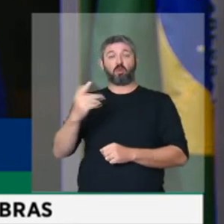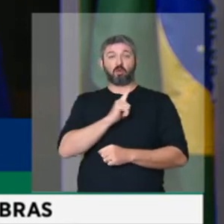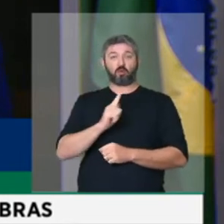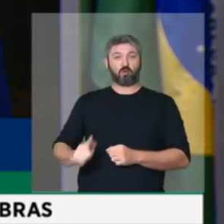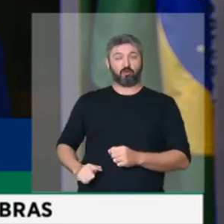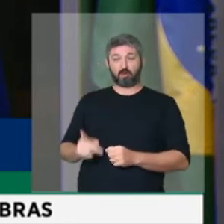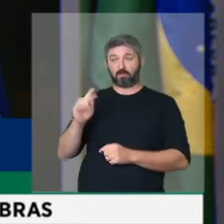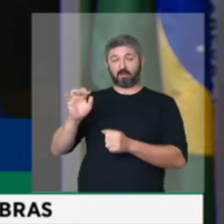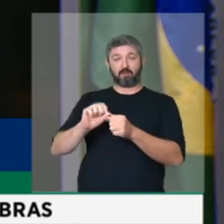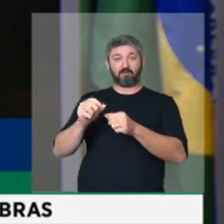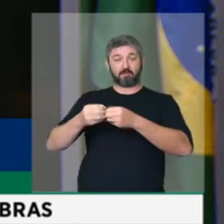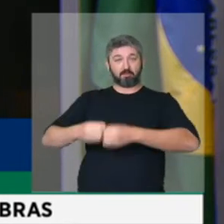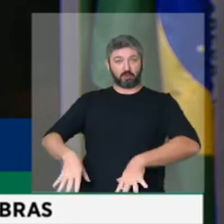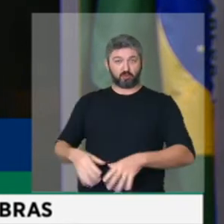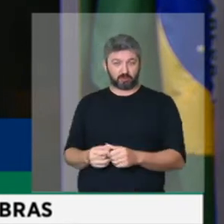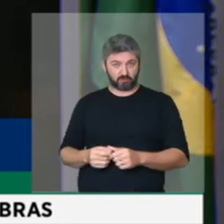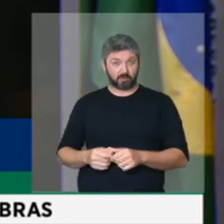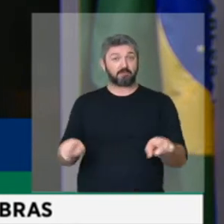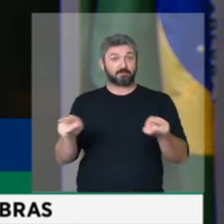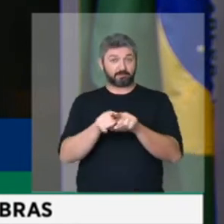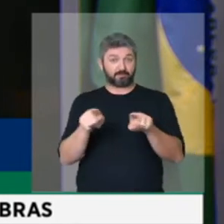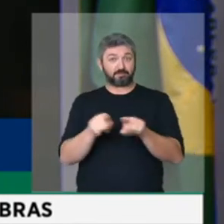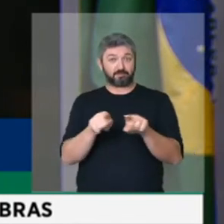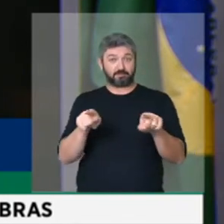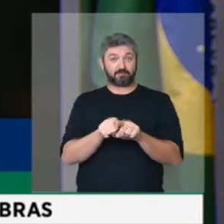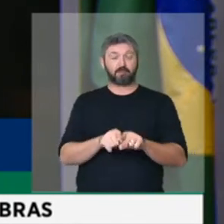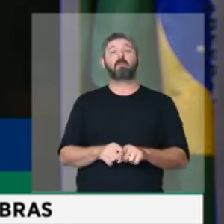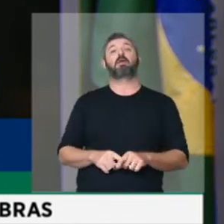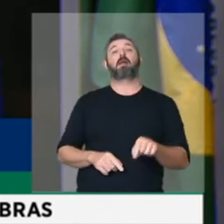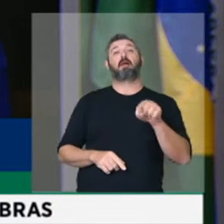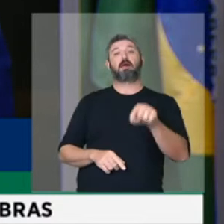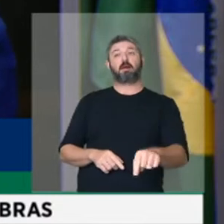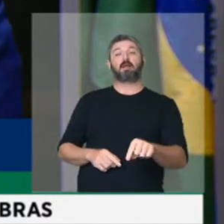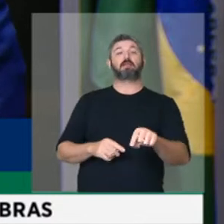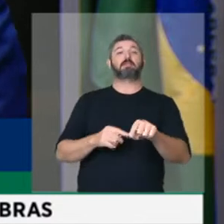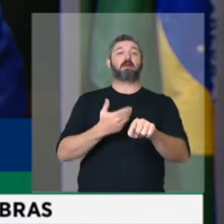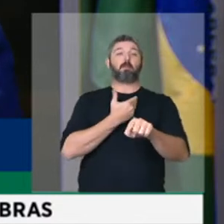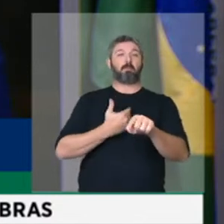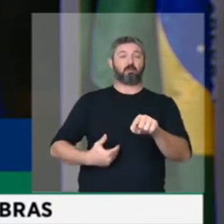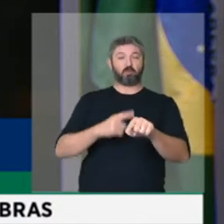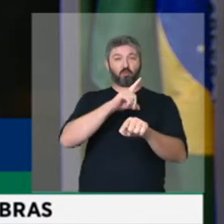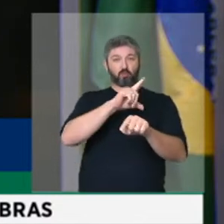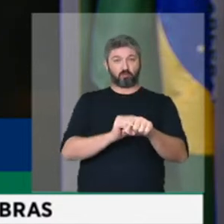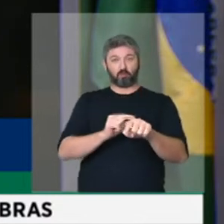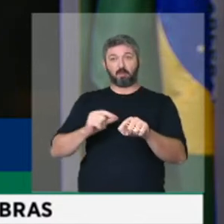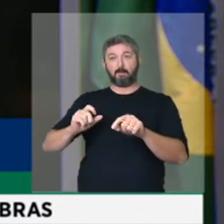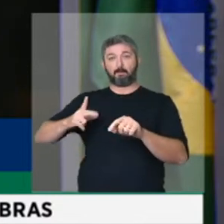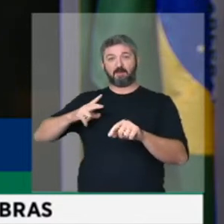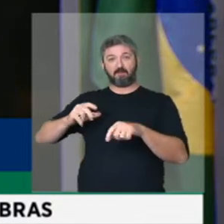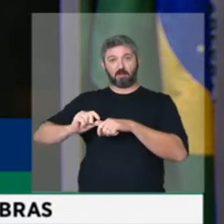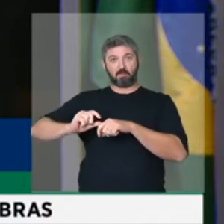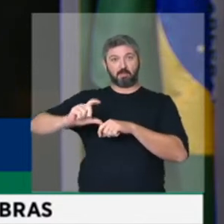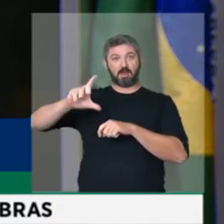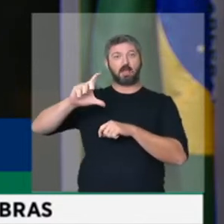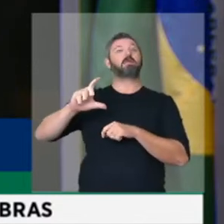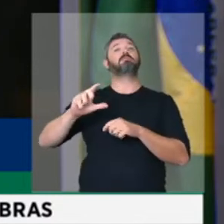PREÇOS DE MERCADO PELO QUILOWATTS-HORA EM UM PERÍODO DE TRANSIÇÃO ENTRE TRÊS E DEZ ANOS, SERÁ O INÍCIO DA RECUPERAÇÃO DOS SEUS ATIVOS